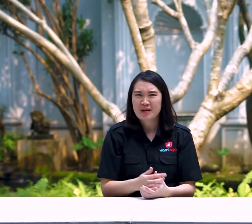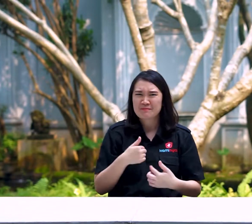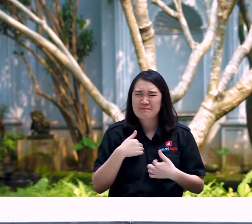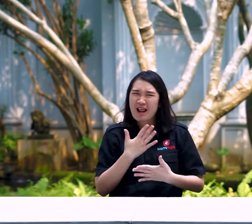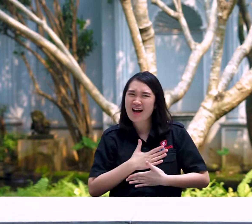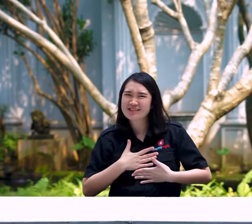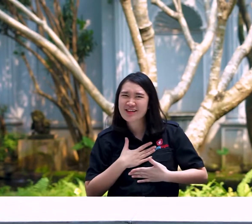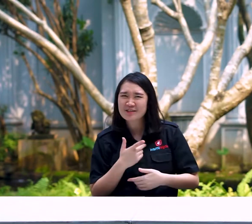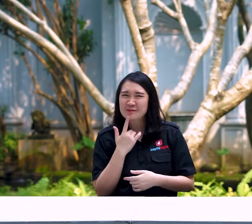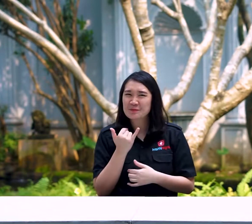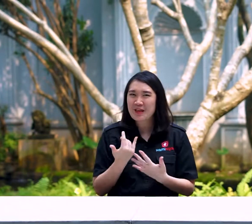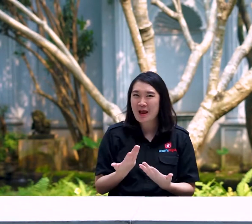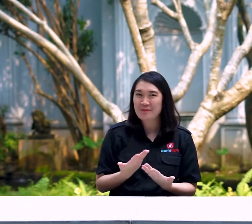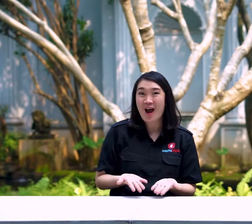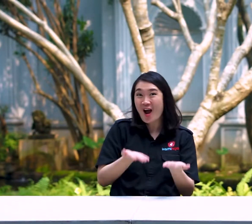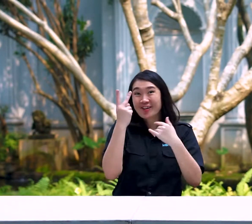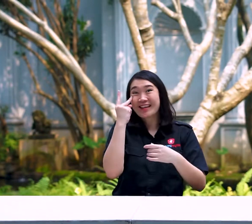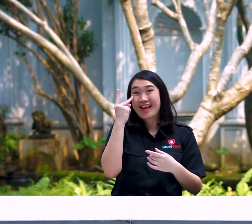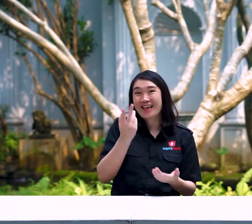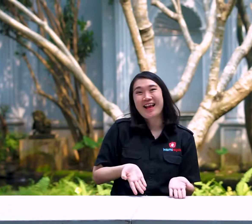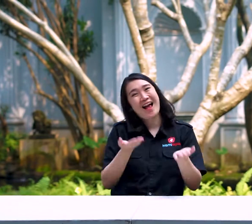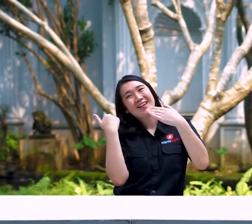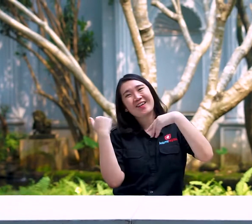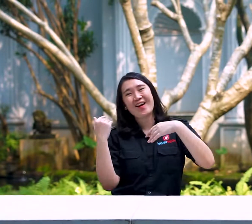Jadi penasaran seperti apa, yuk simak!